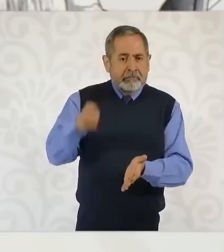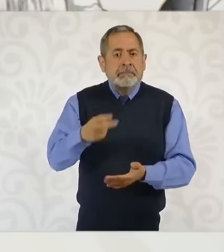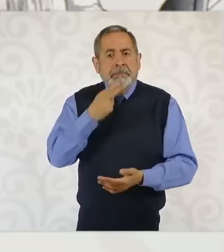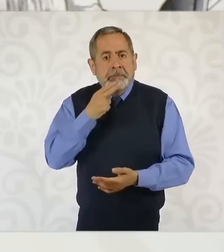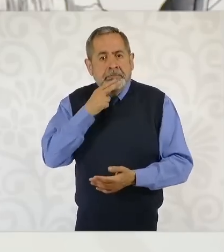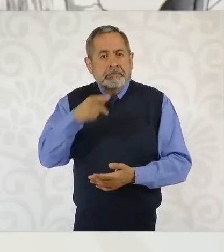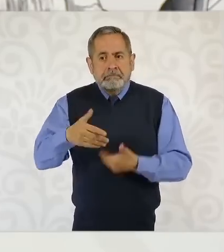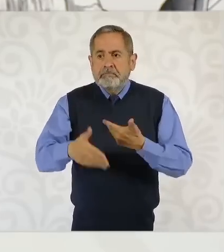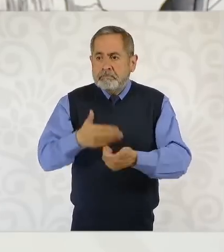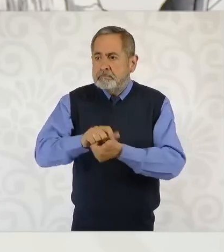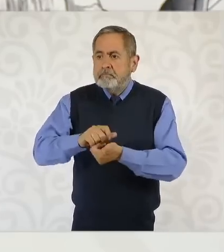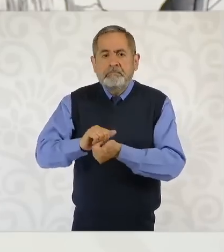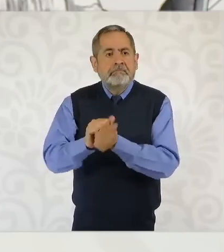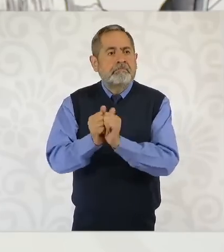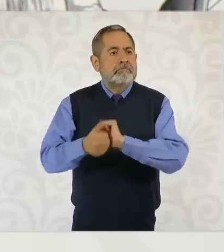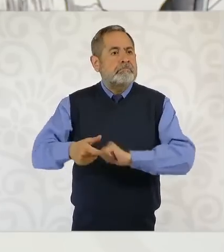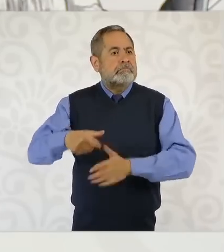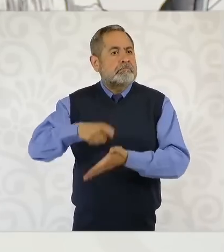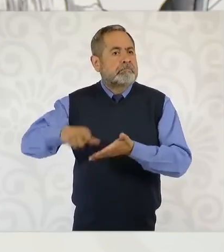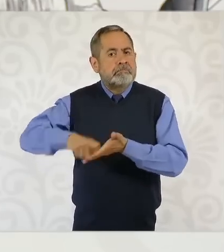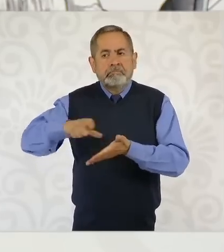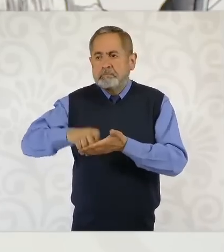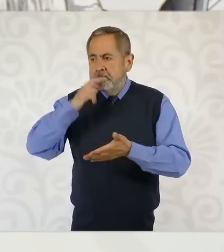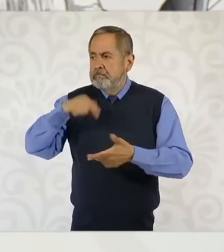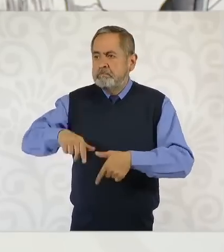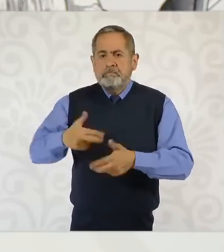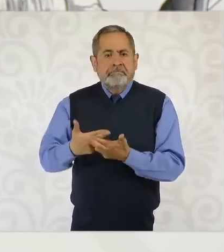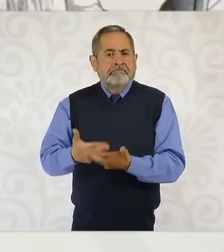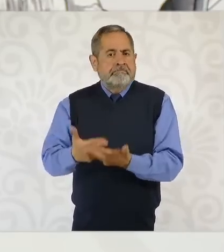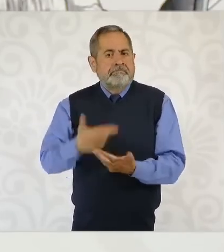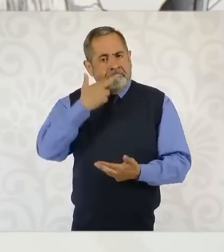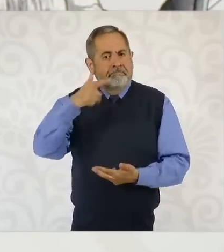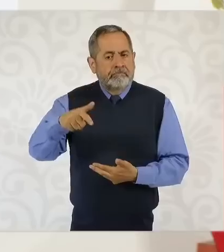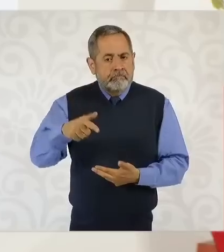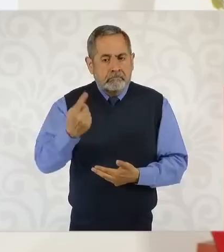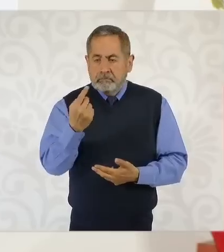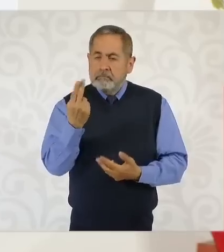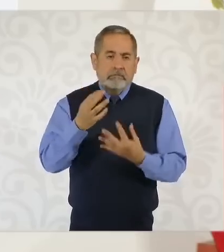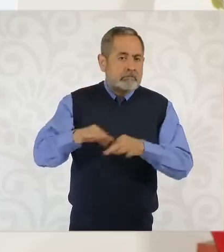circunstancia Porque necesitamos el apoyo de todos para que no se pierdan empleos y